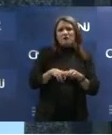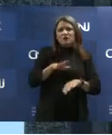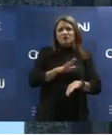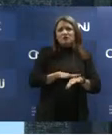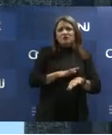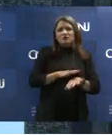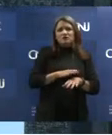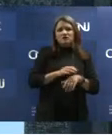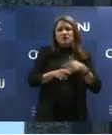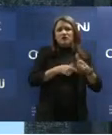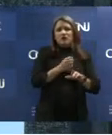Pois não?